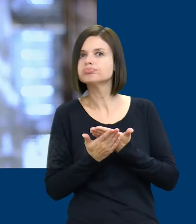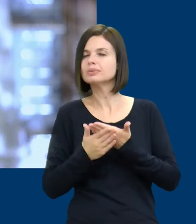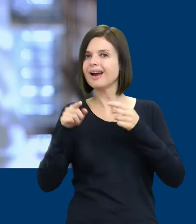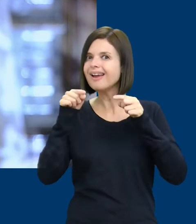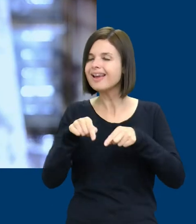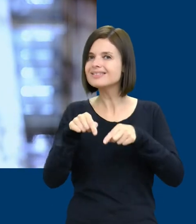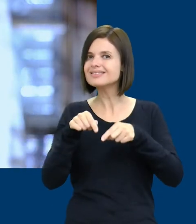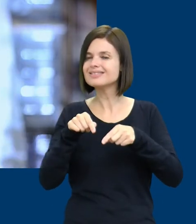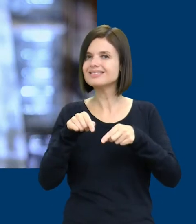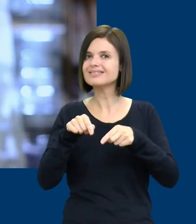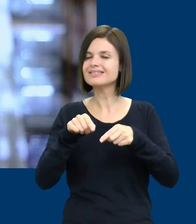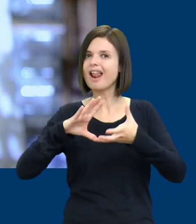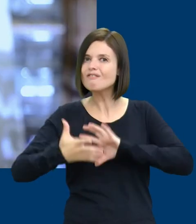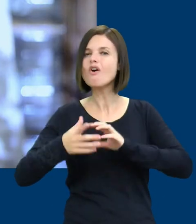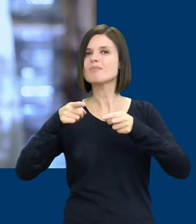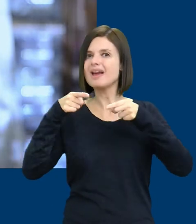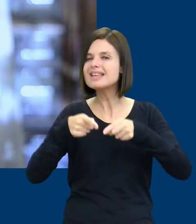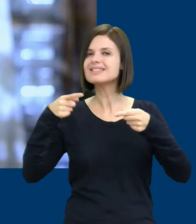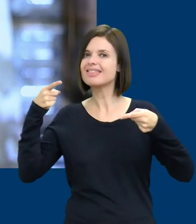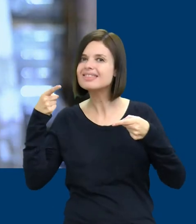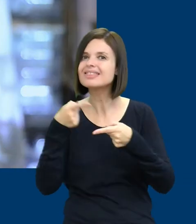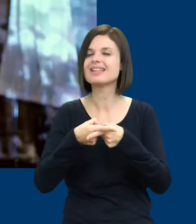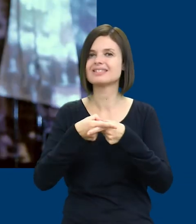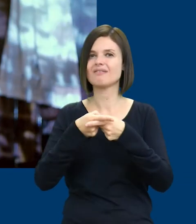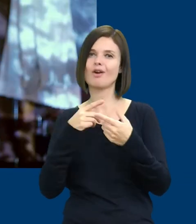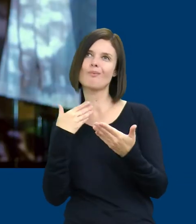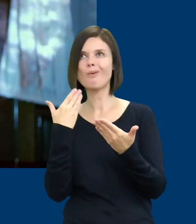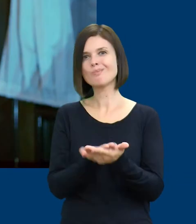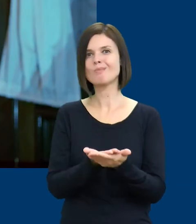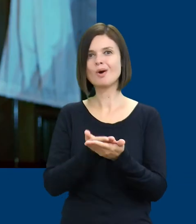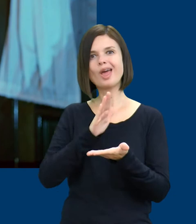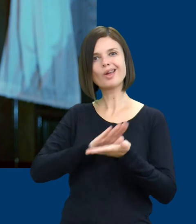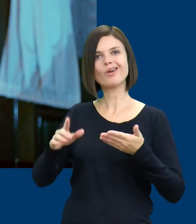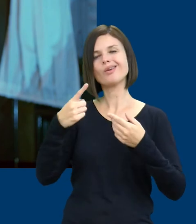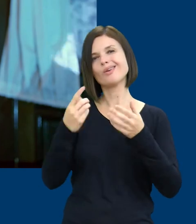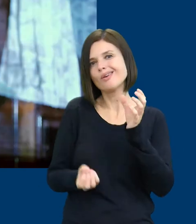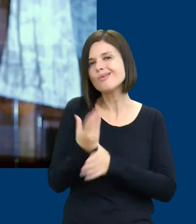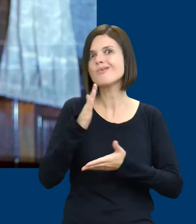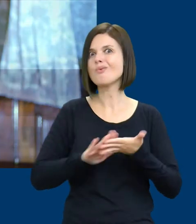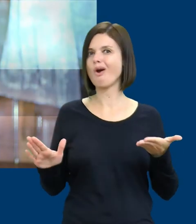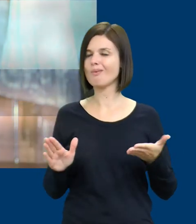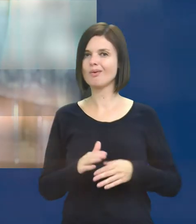ahí esta un poco el desafío proponer otra cosa no?